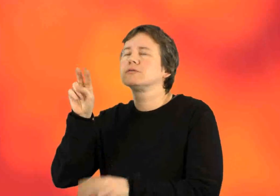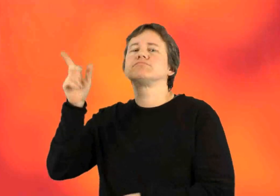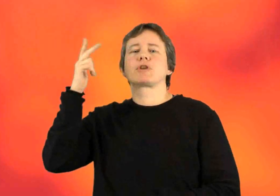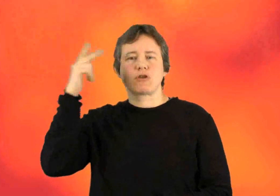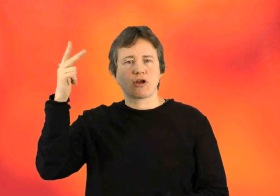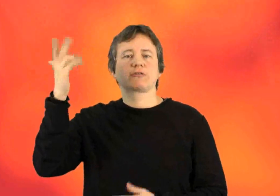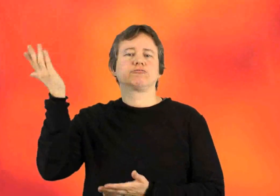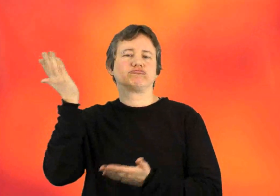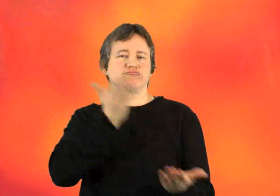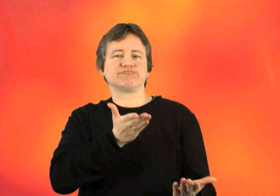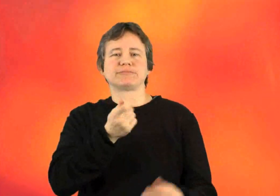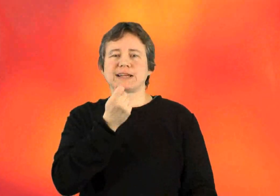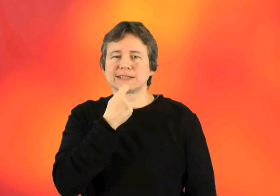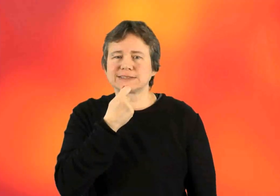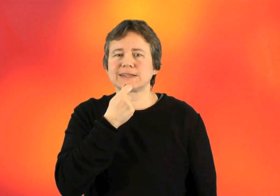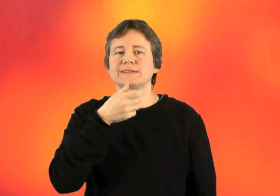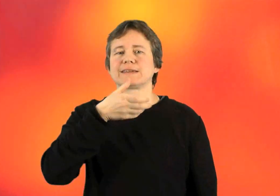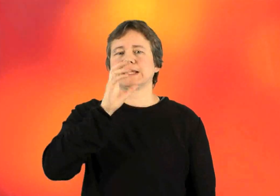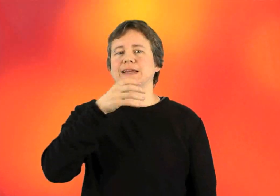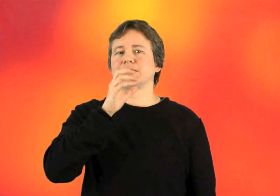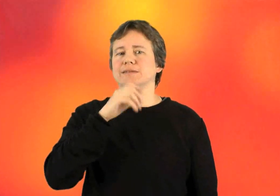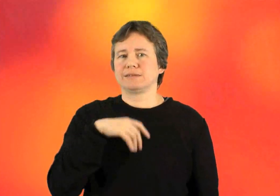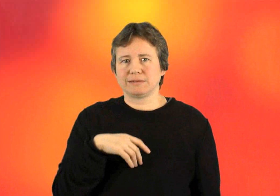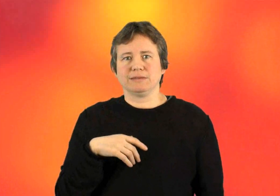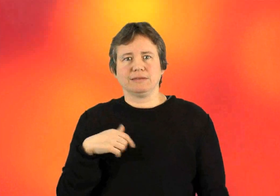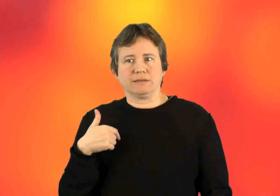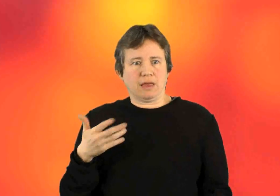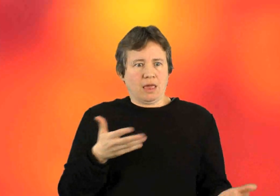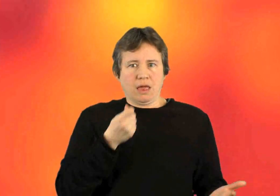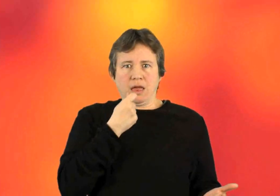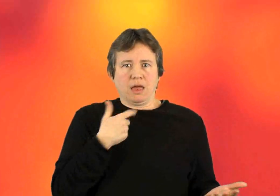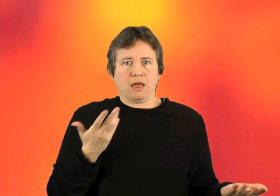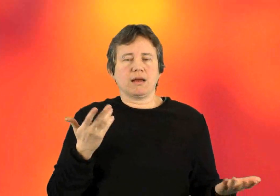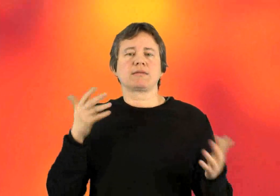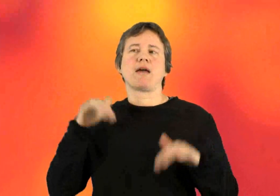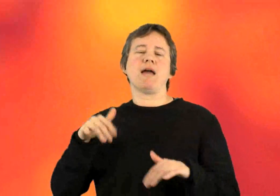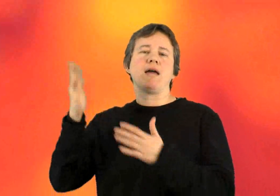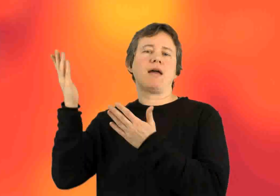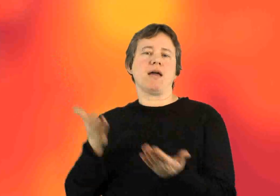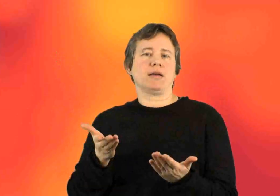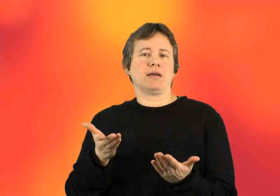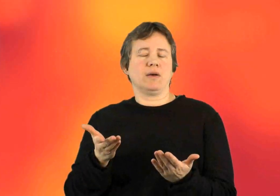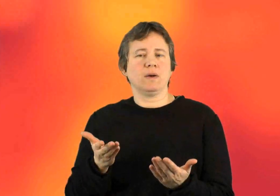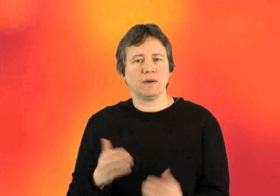Gott gibt ihnen Essen und Trinken Gott gibt uns genug